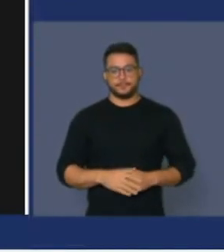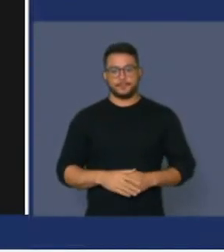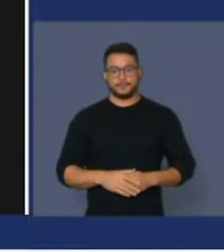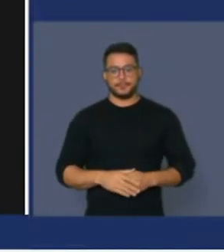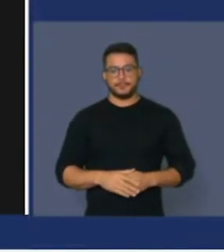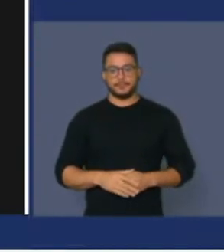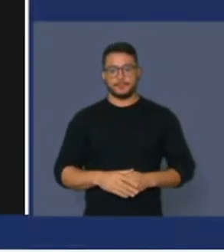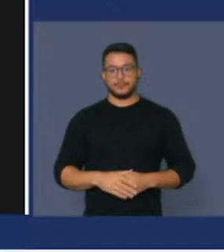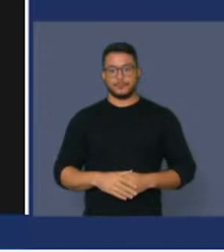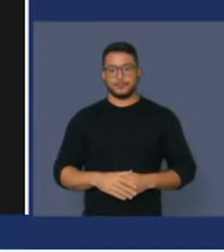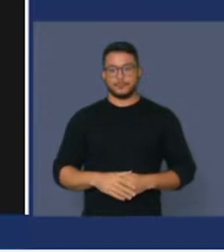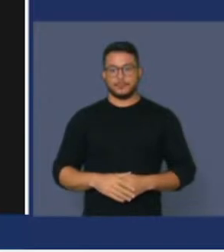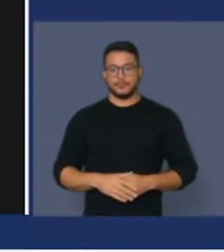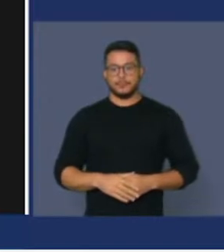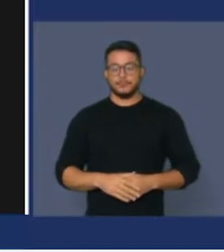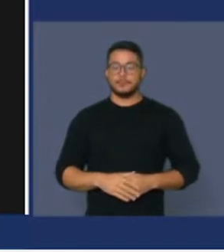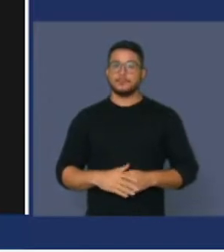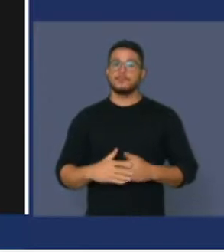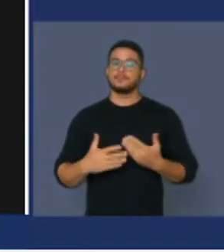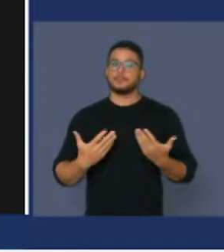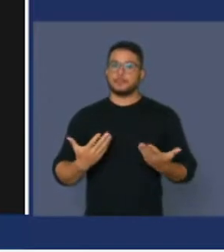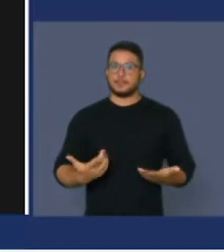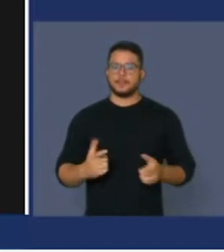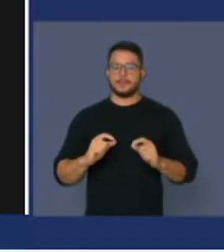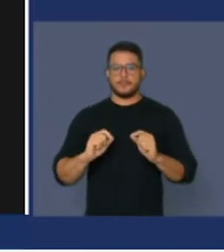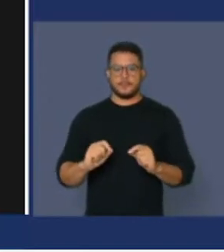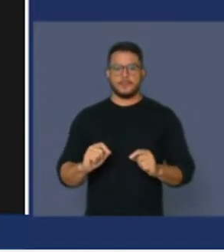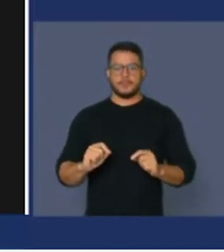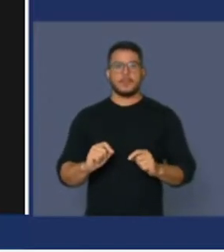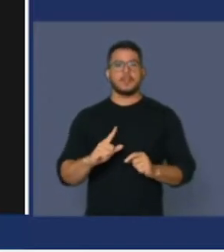DE FAZER VÁ RIAS... VÁ RIAS... AÇÕES EM ESTADOS QUE PODERIA SER FEITO, ATÉ PARA DISCUTIR COM O CIDADÃO MAS,